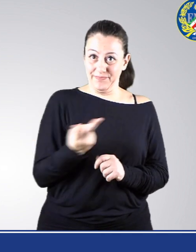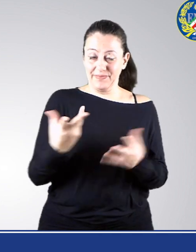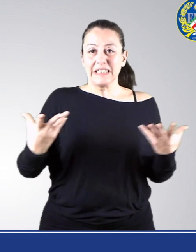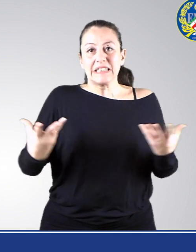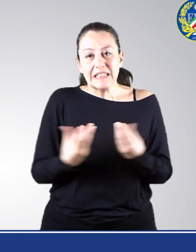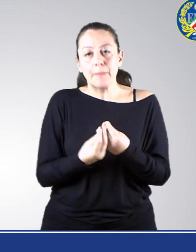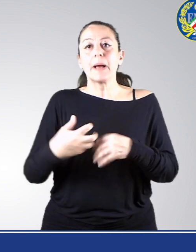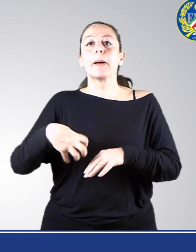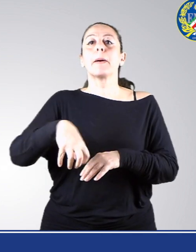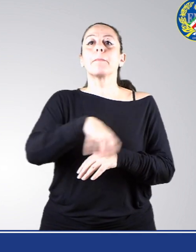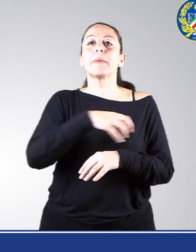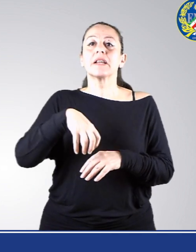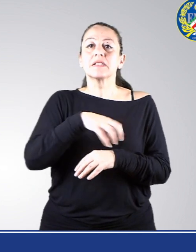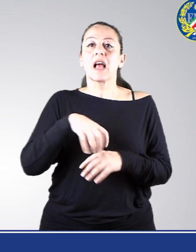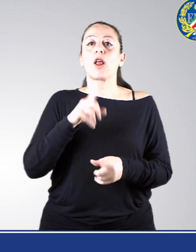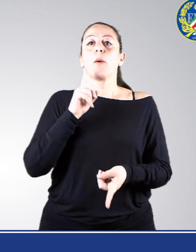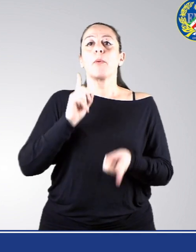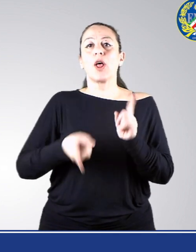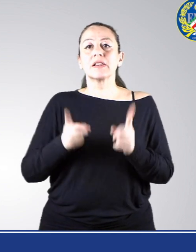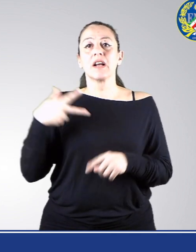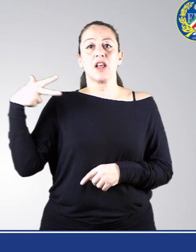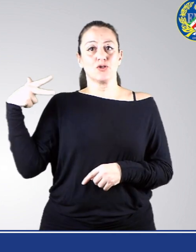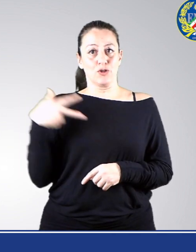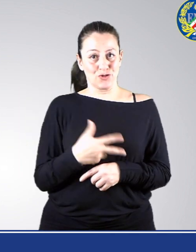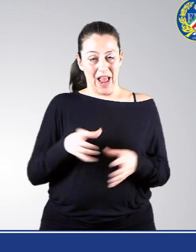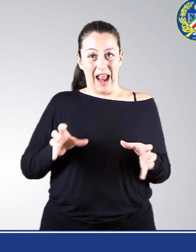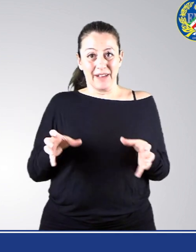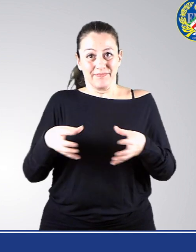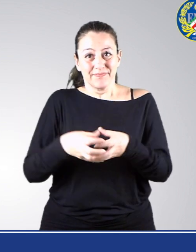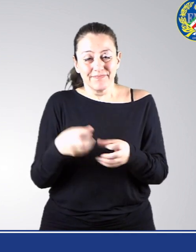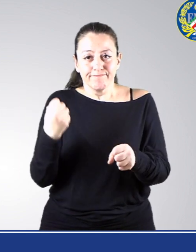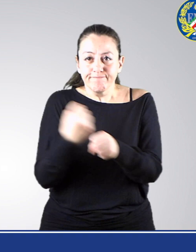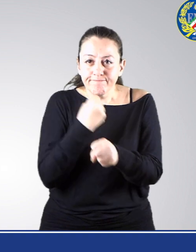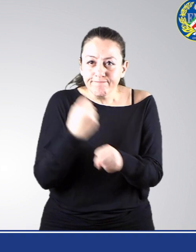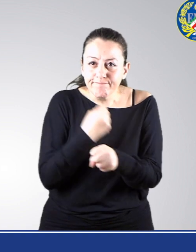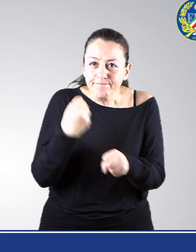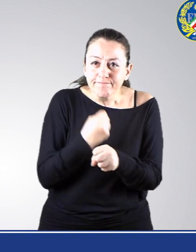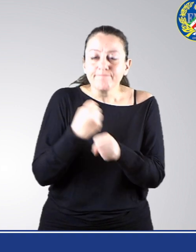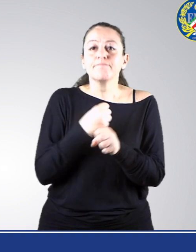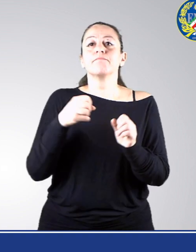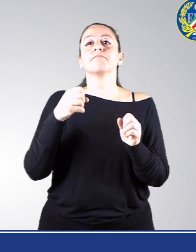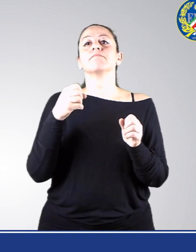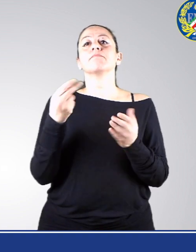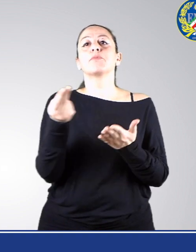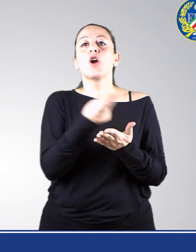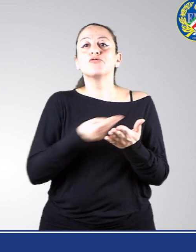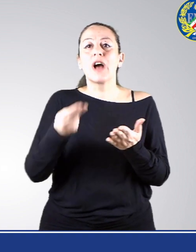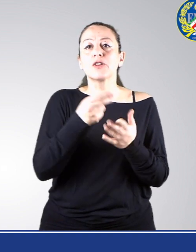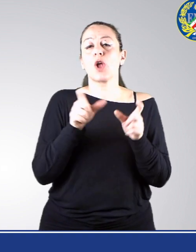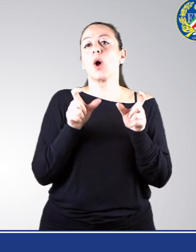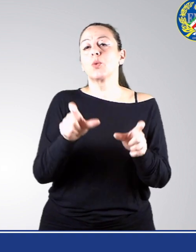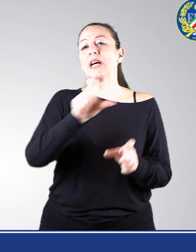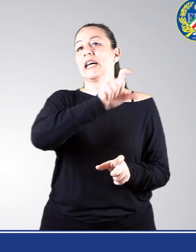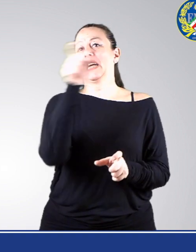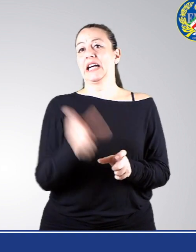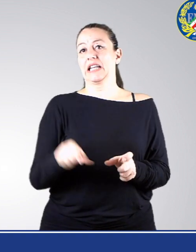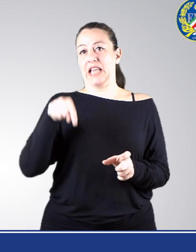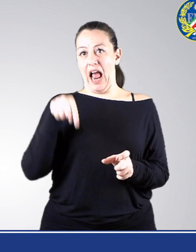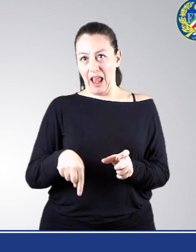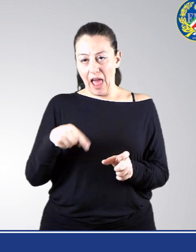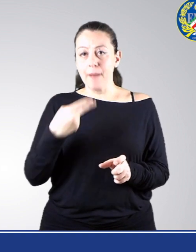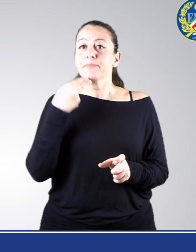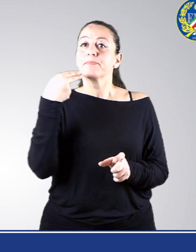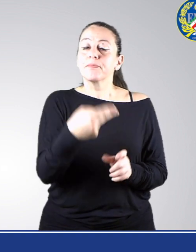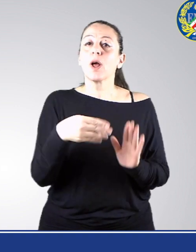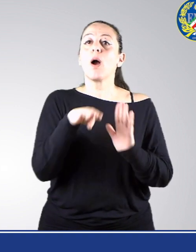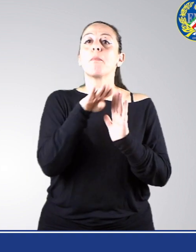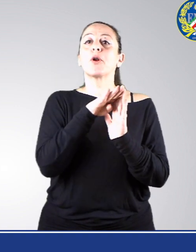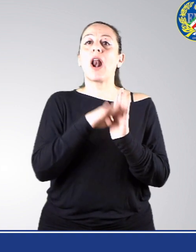con il Ministero del Lavoro e Politiche Sociali stanno lavorando per la realizzazione di un progetto